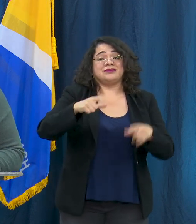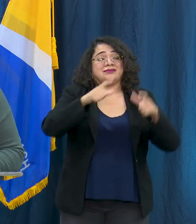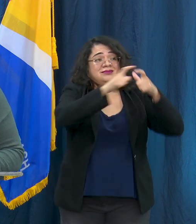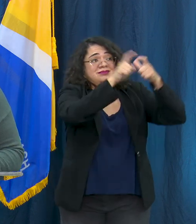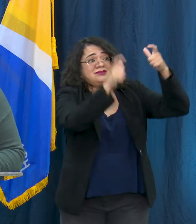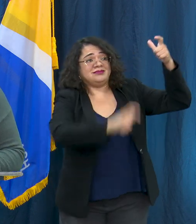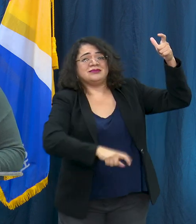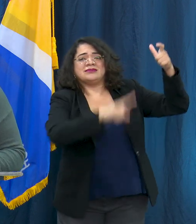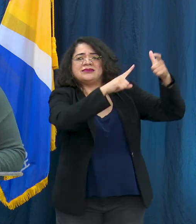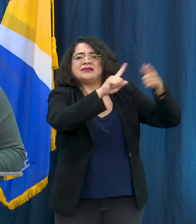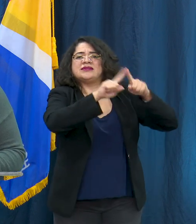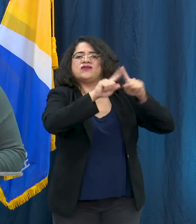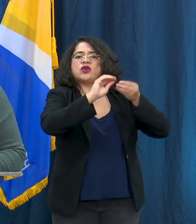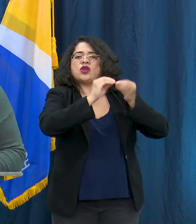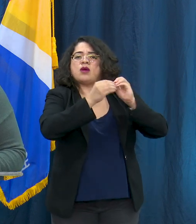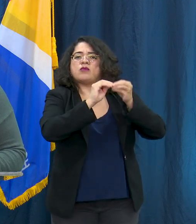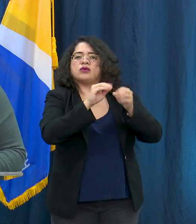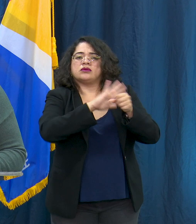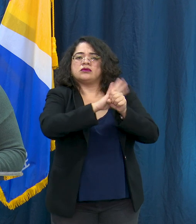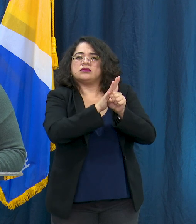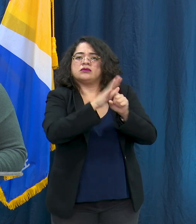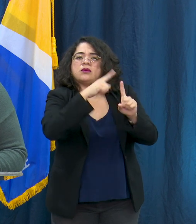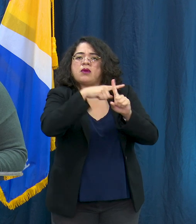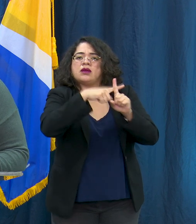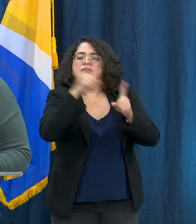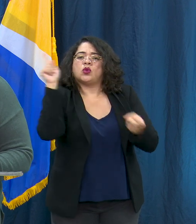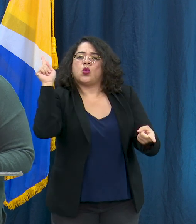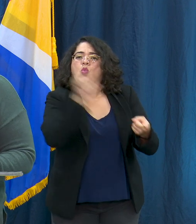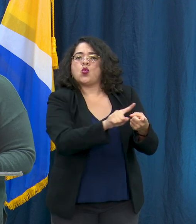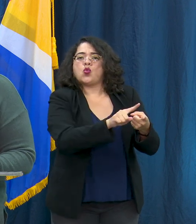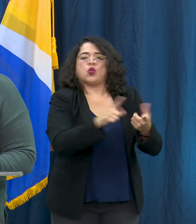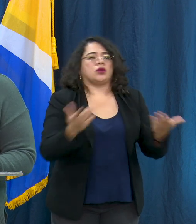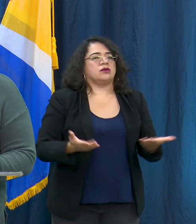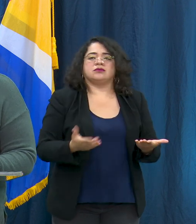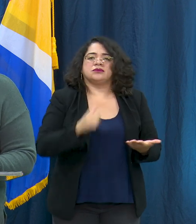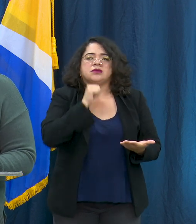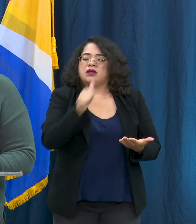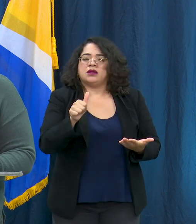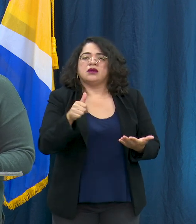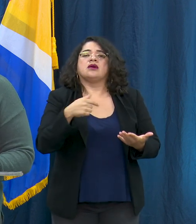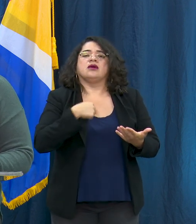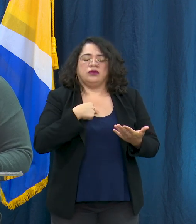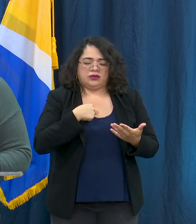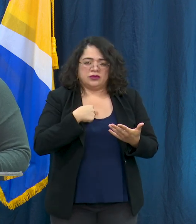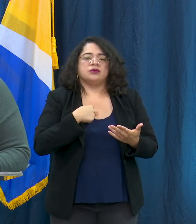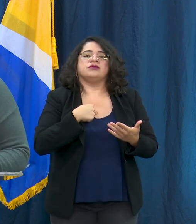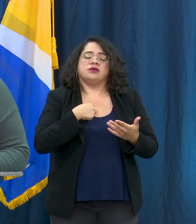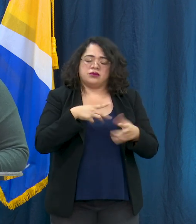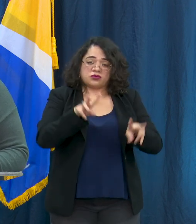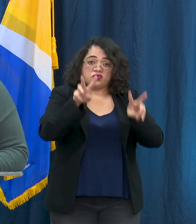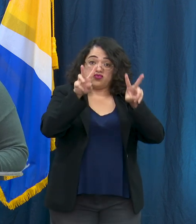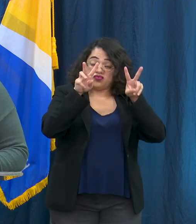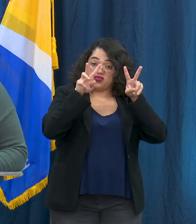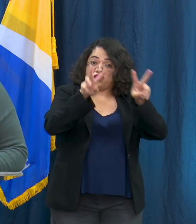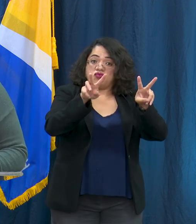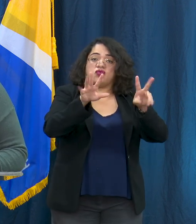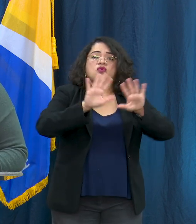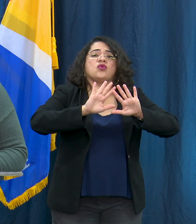esfuerzos con el disco no coronavirus estamos Hondo daehan enta meant a para board r el problema de falta de vivienda durante